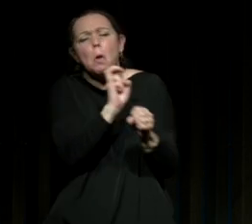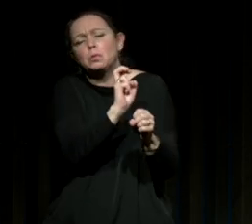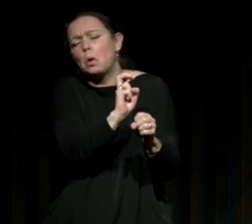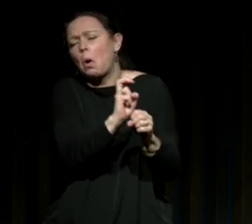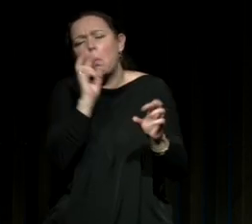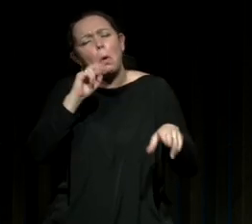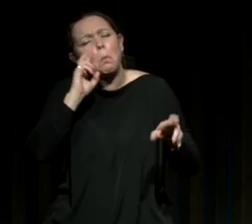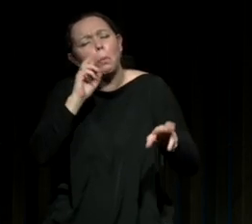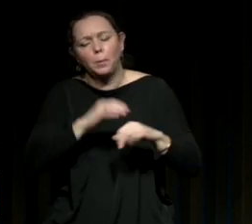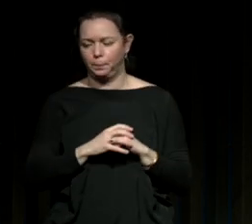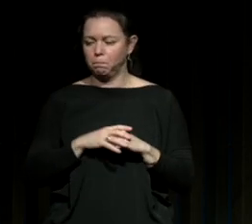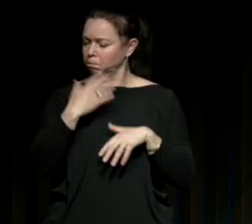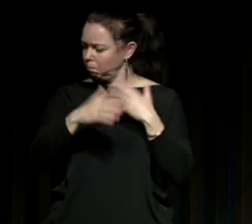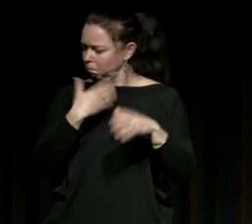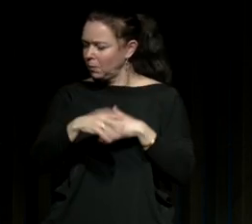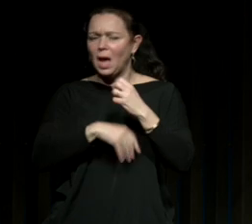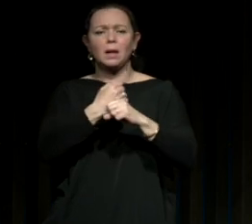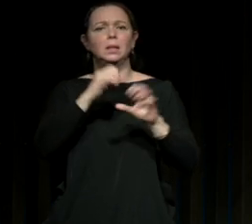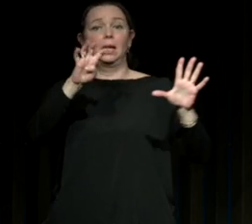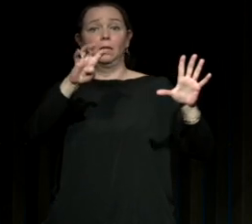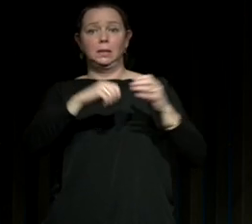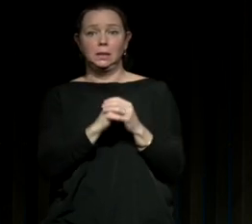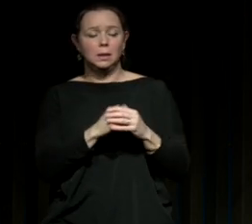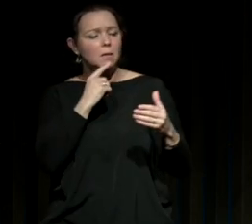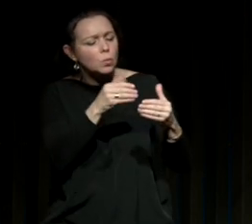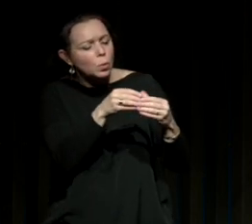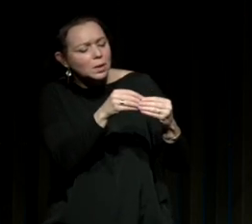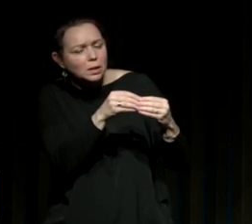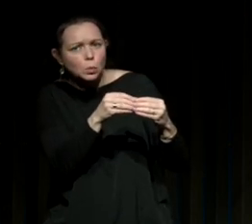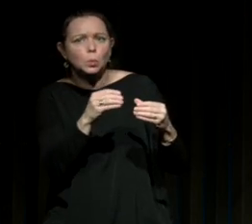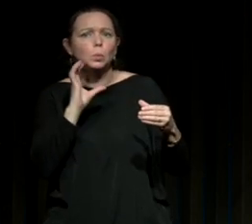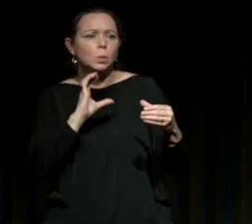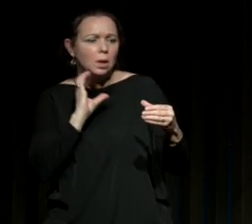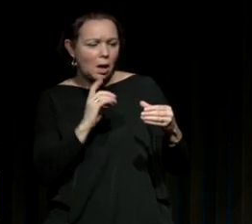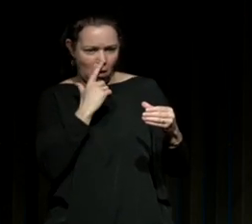milieu des années 90 on s'est aperçu que le tissu adipeux c'était un tissu dynamique ça sécrète des